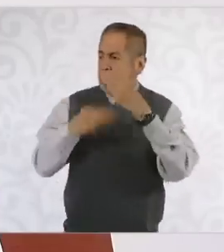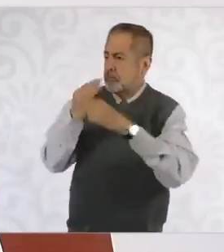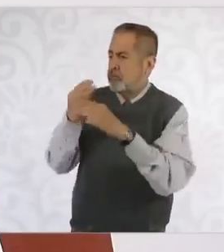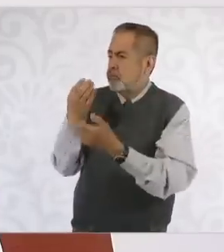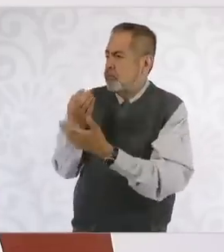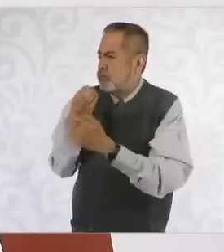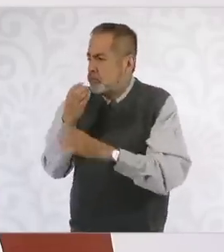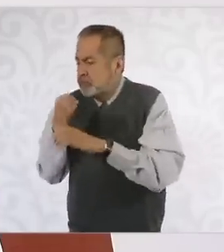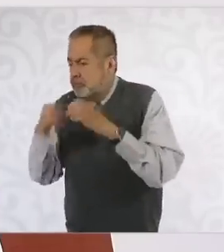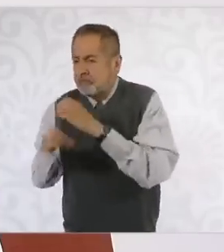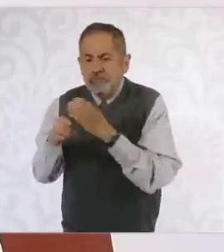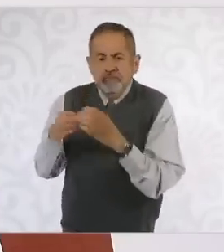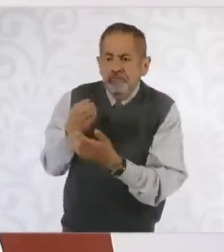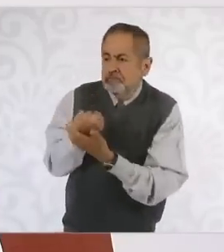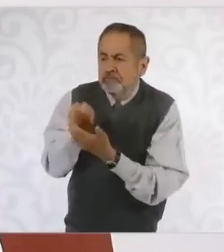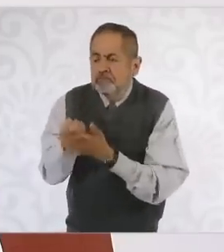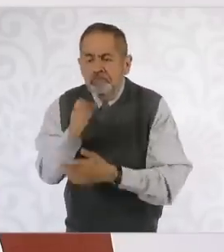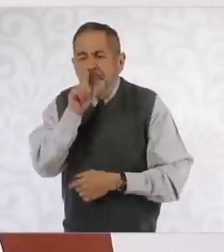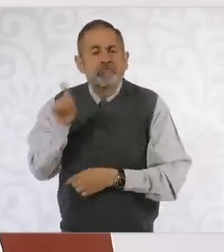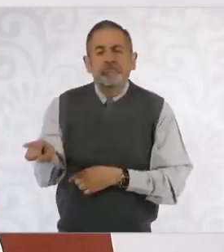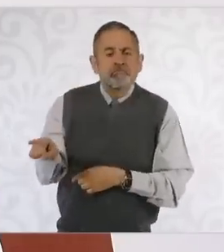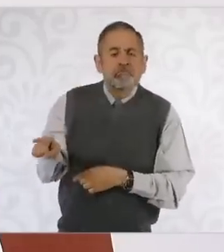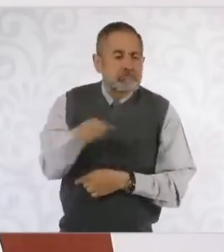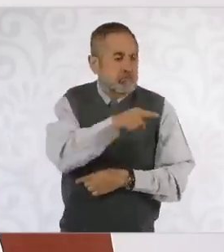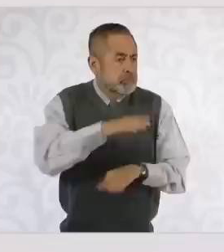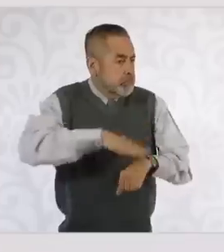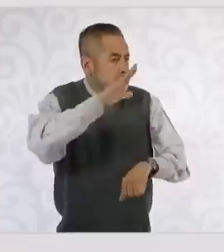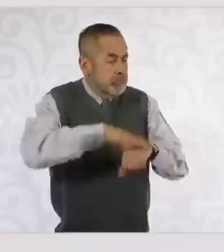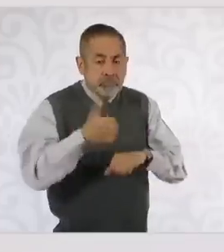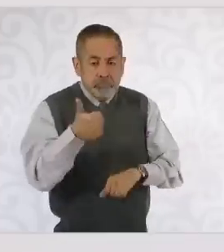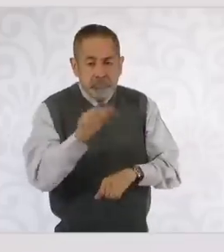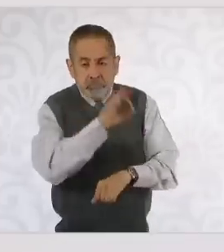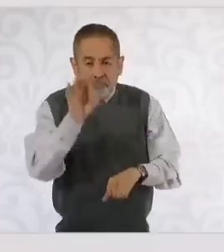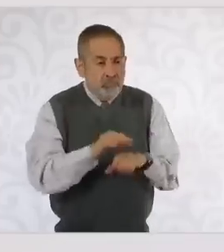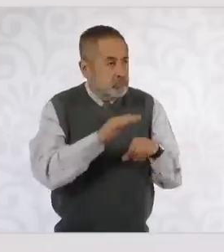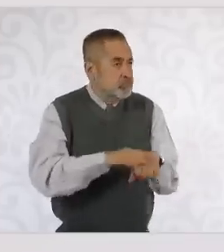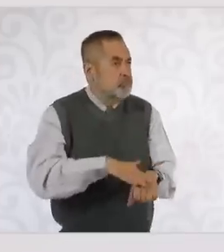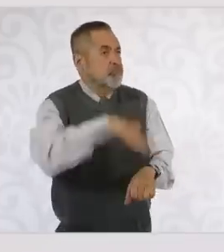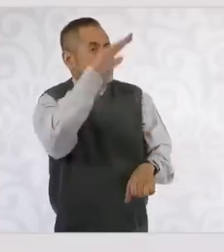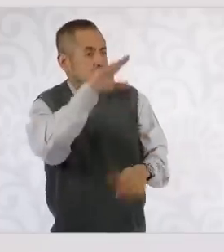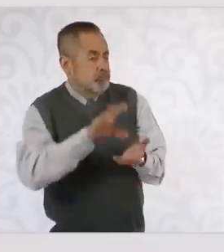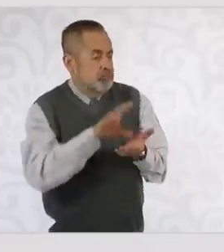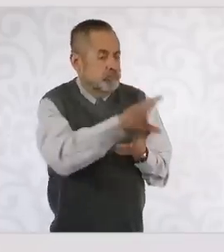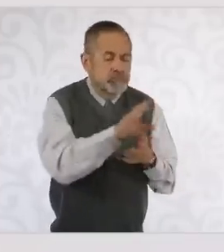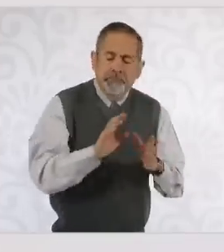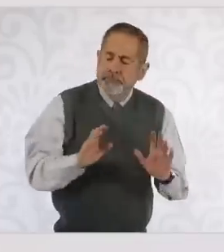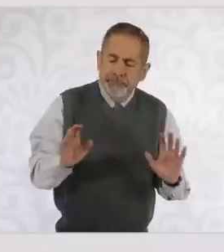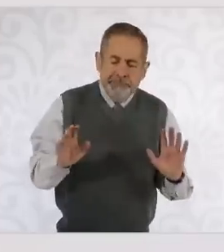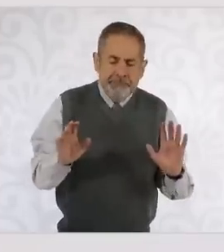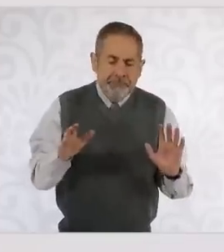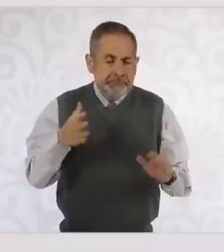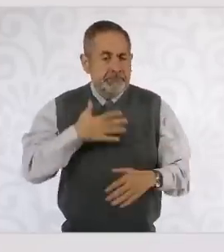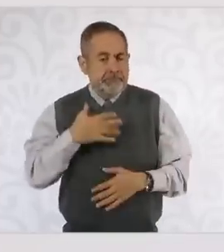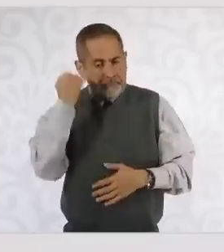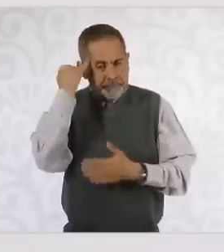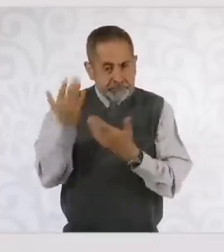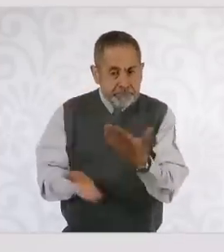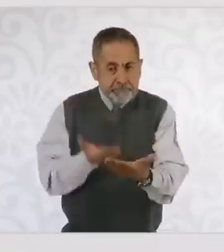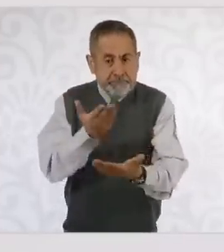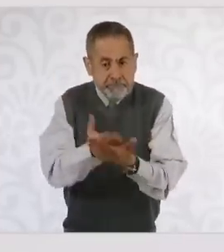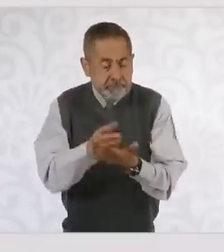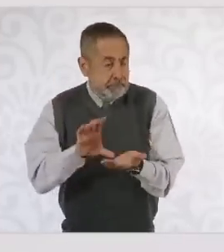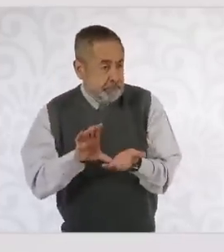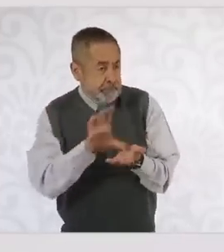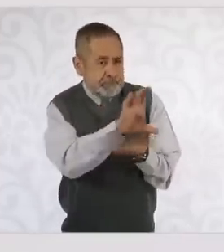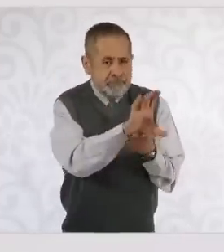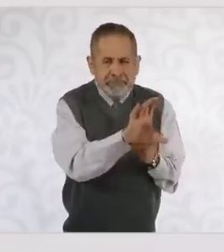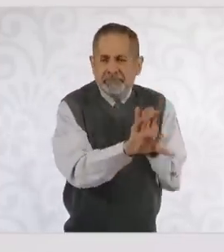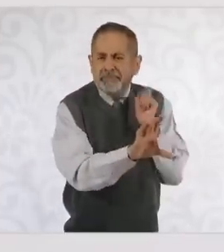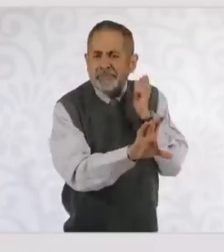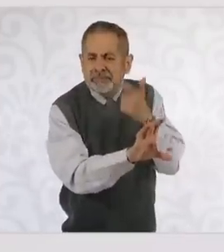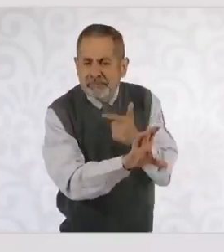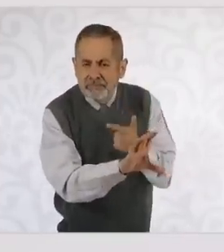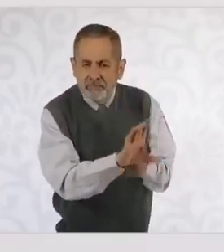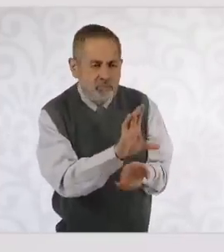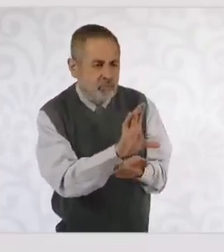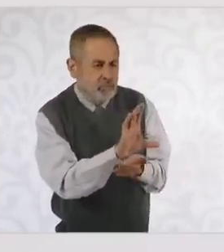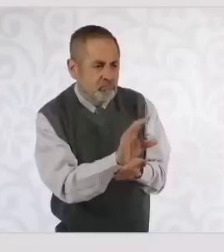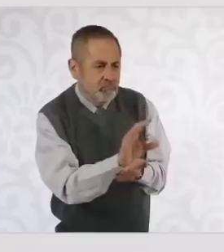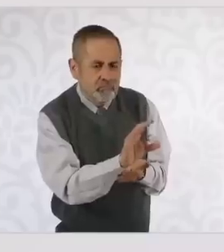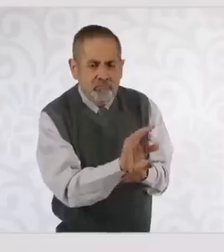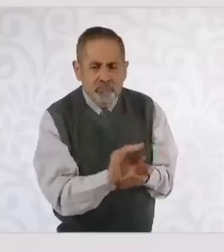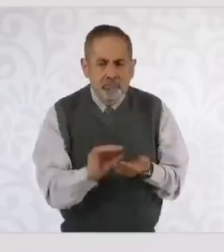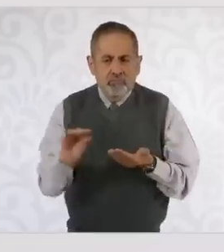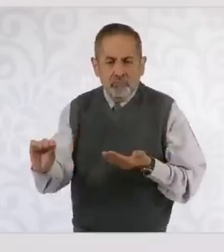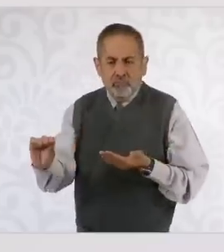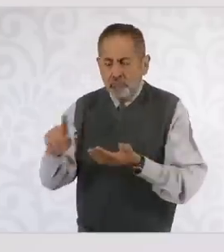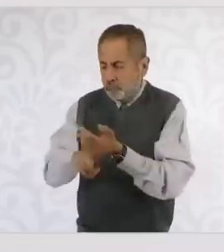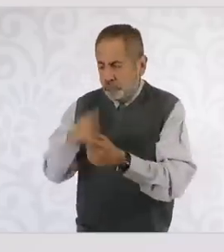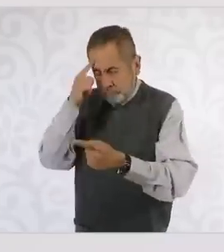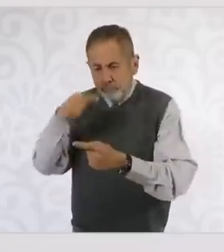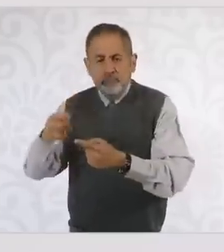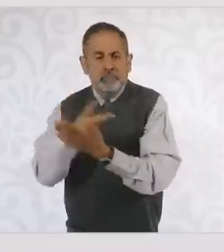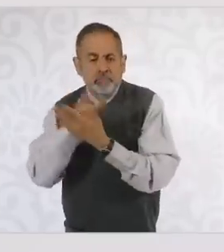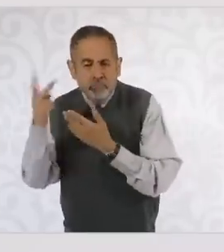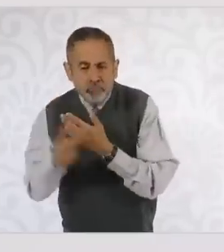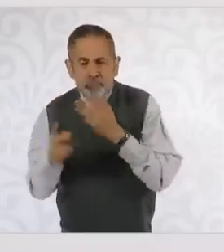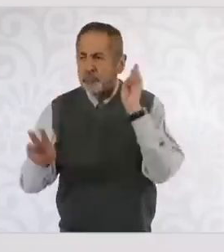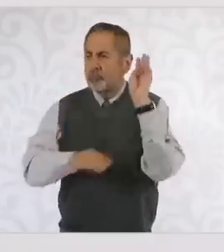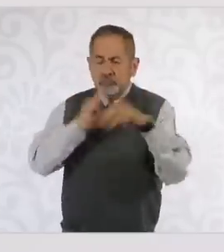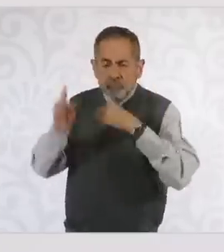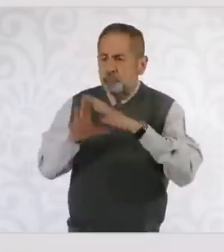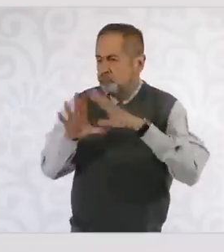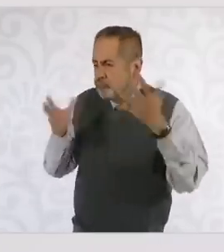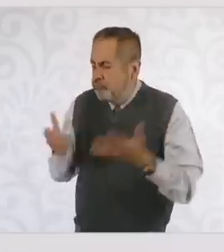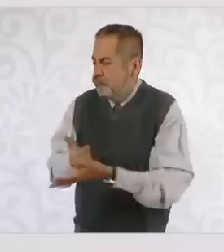6% entonces la propuesta es destinar una parte de ese recurso a programas mundiales y lo que